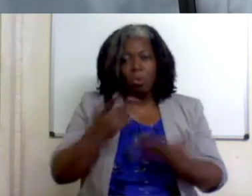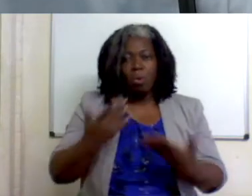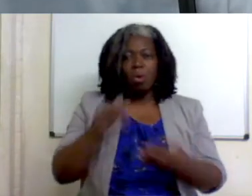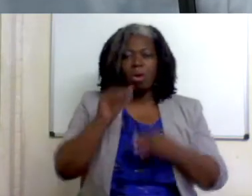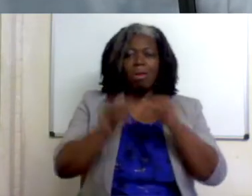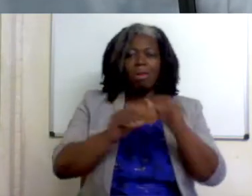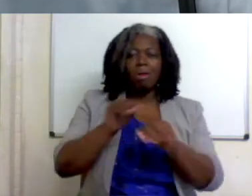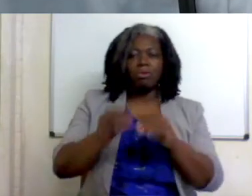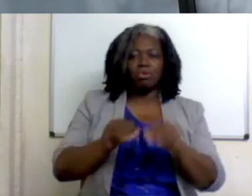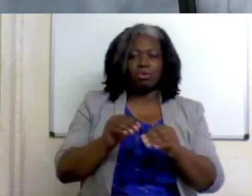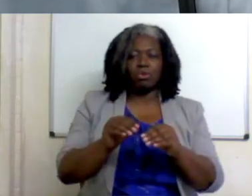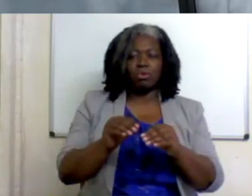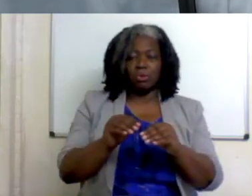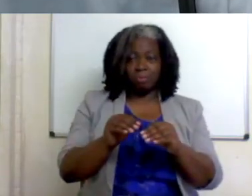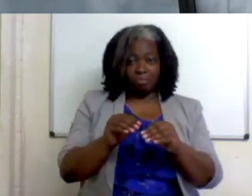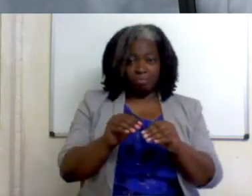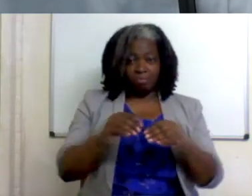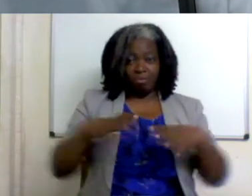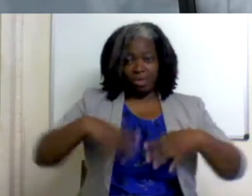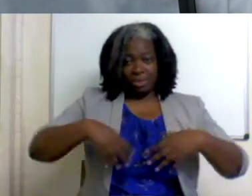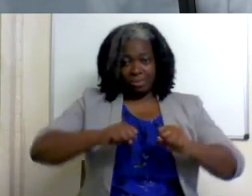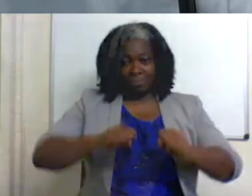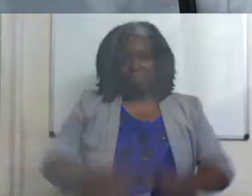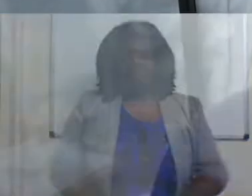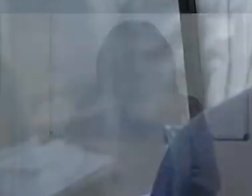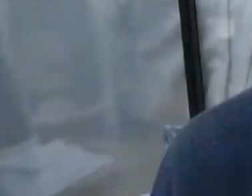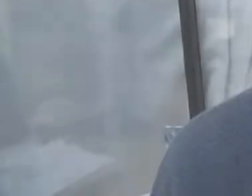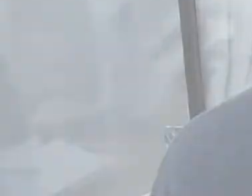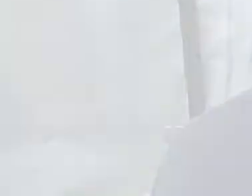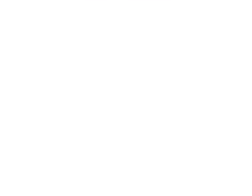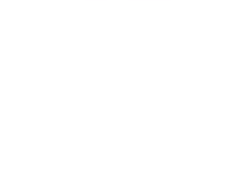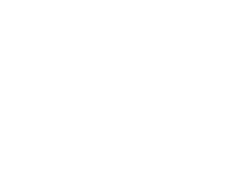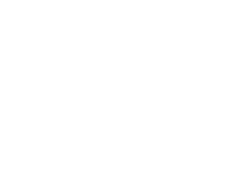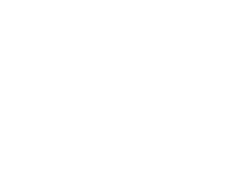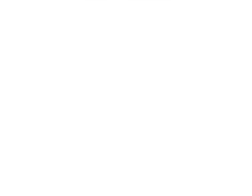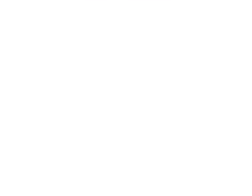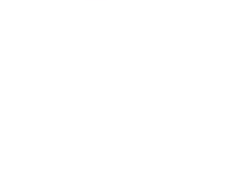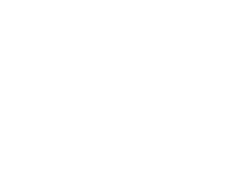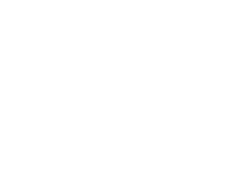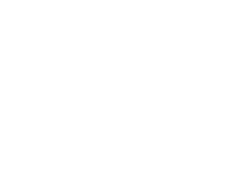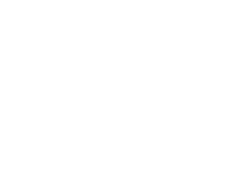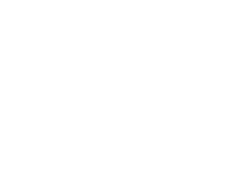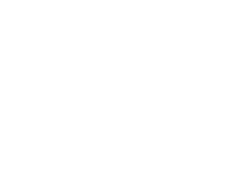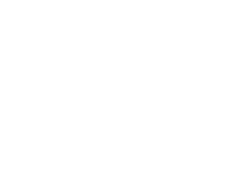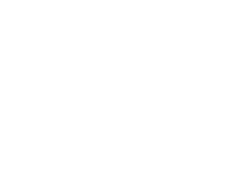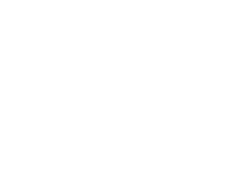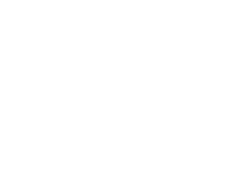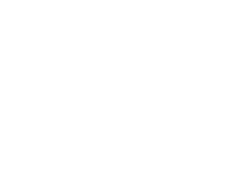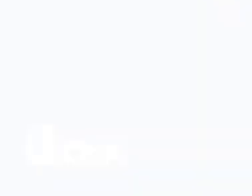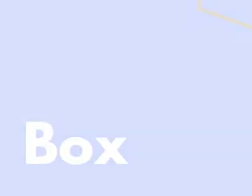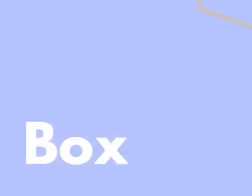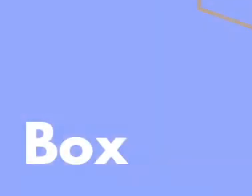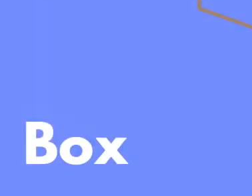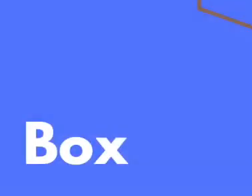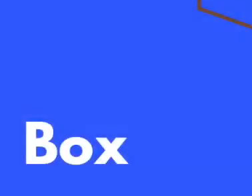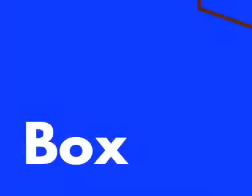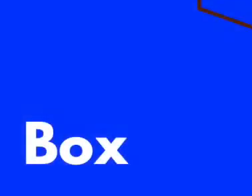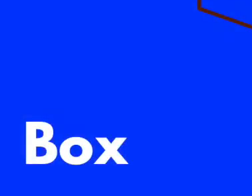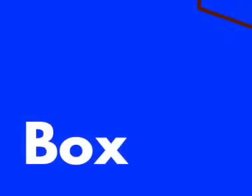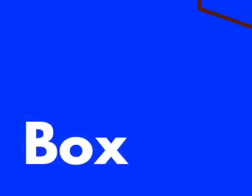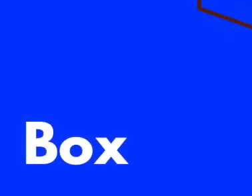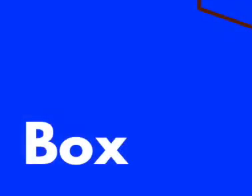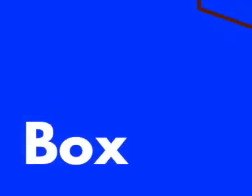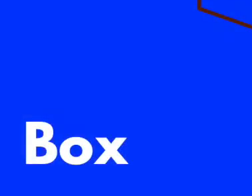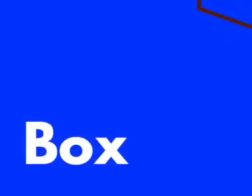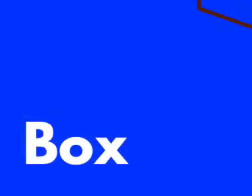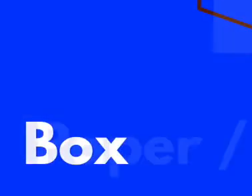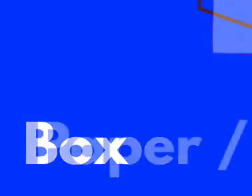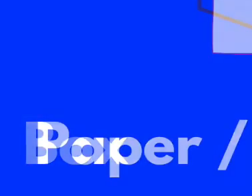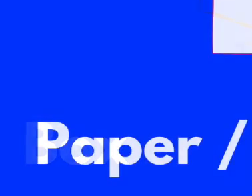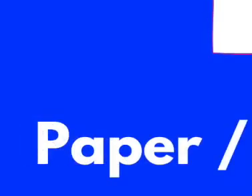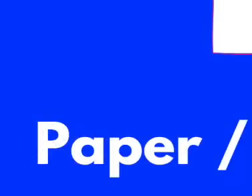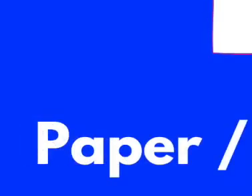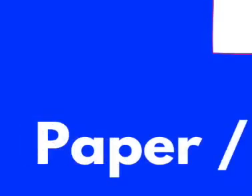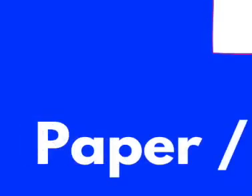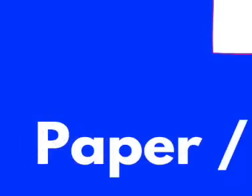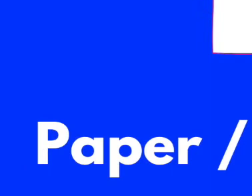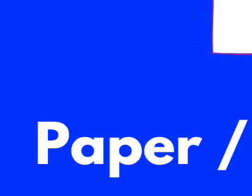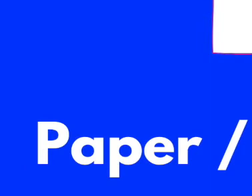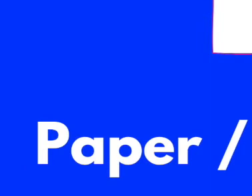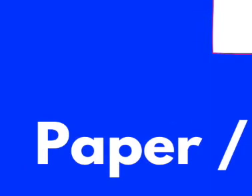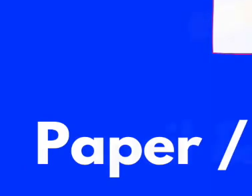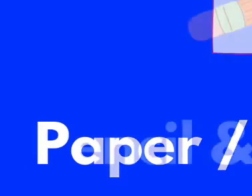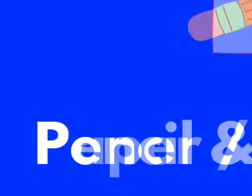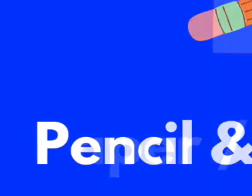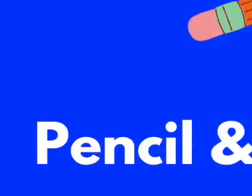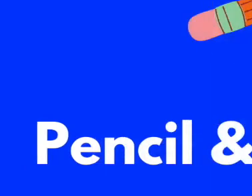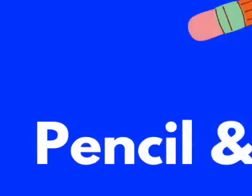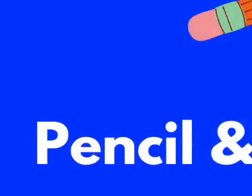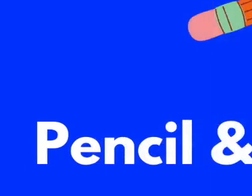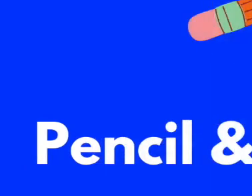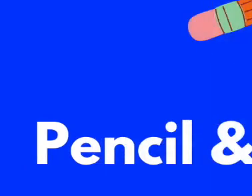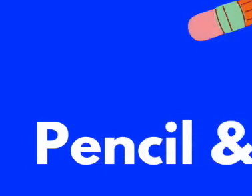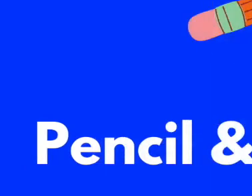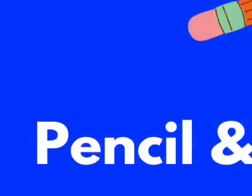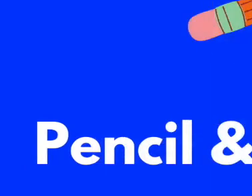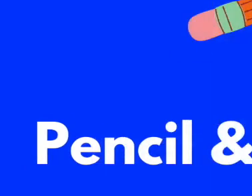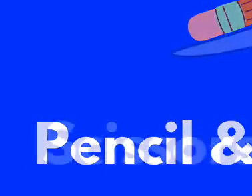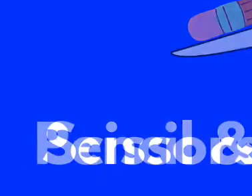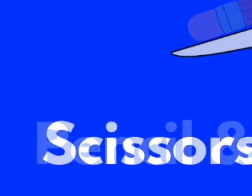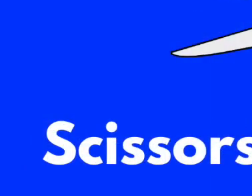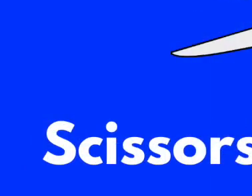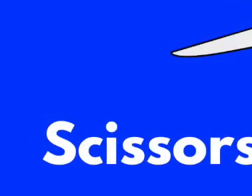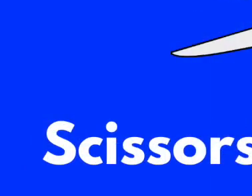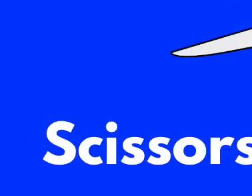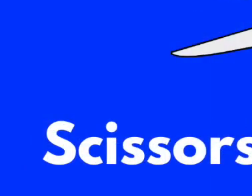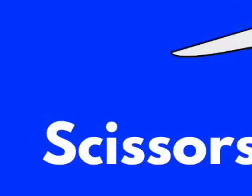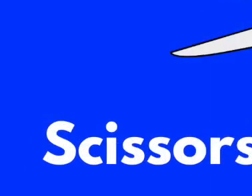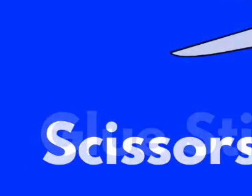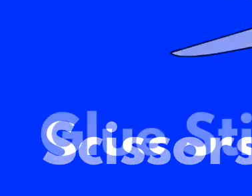kolaz. Dobre, tak podme se dat do dnesniho ukolu.